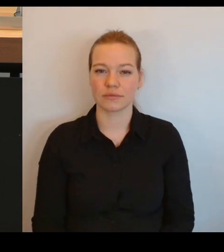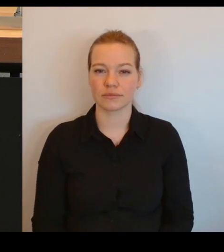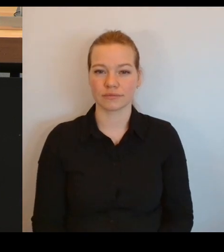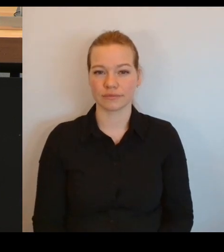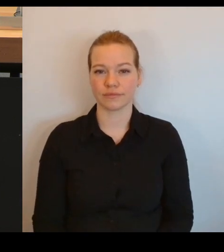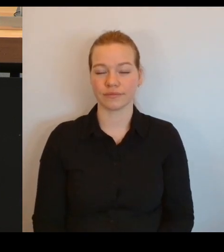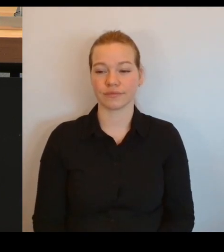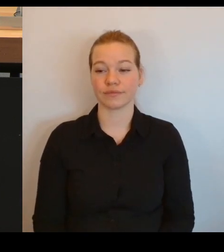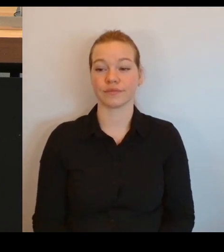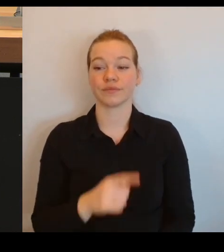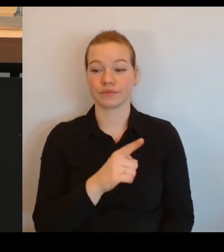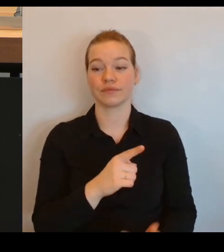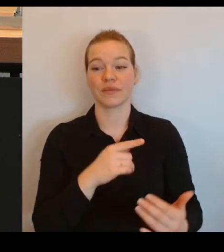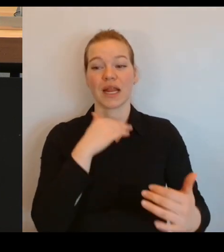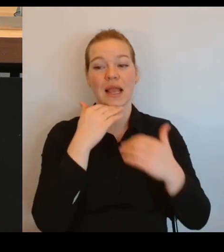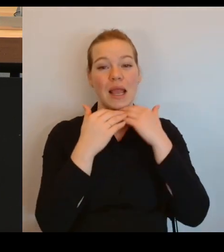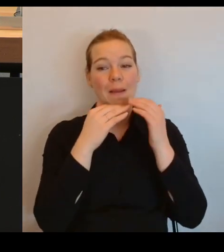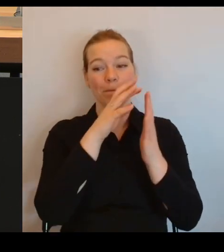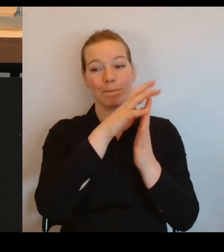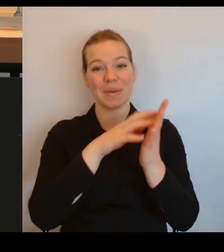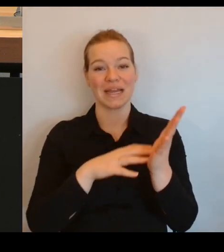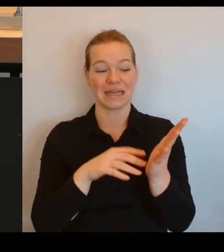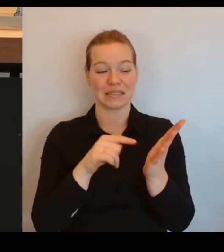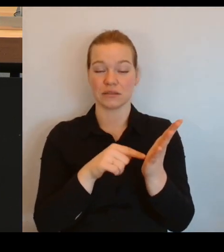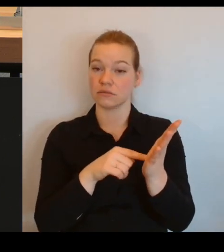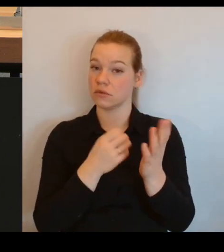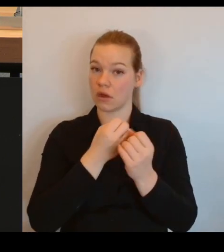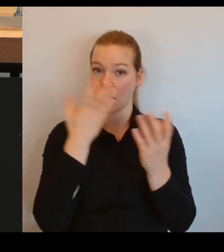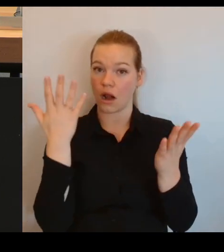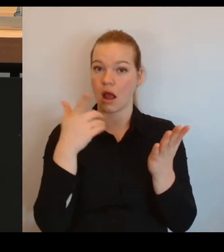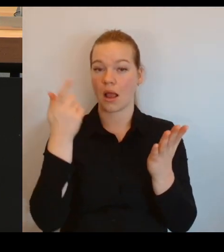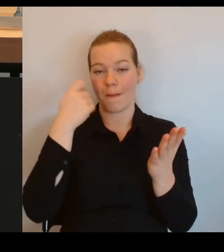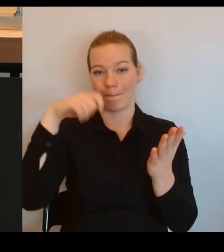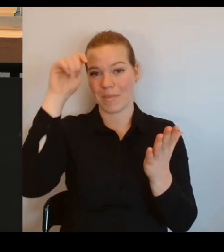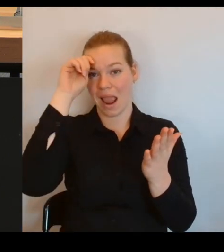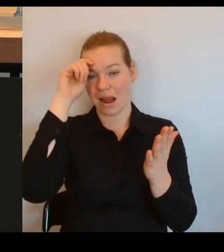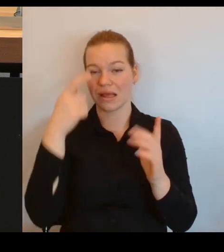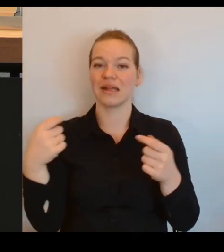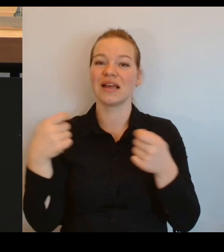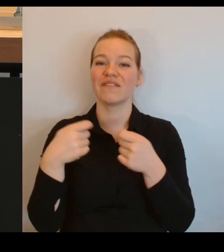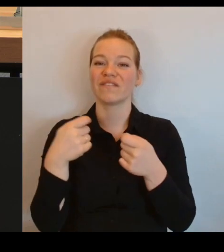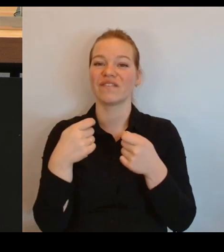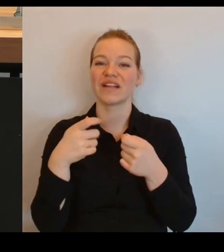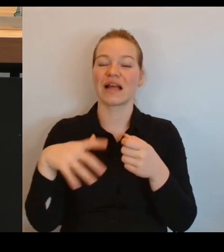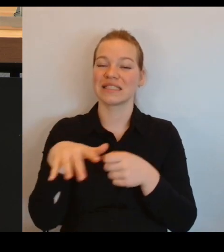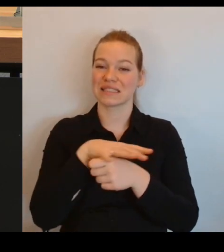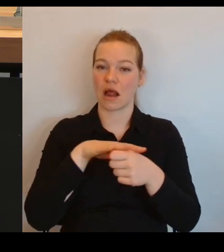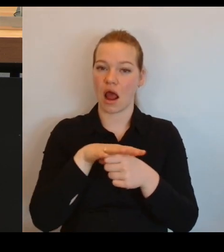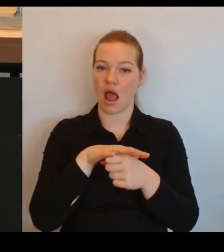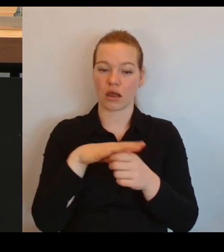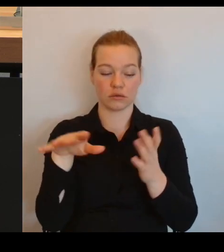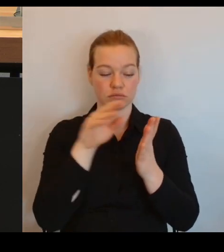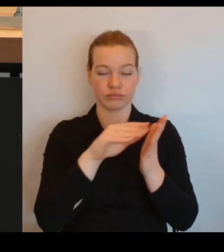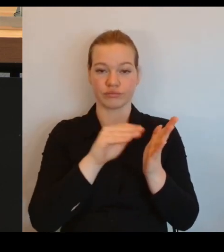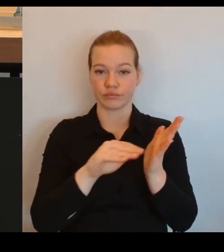Und die ist bekanntlich, wie wir das heute auch von Frau Kling direkt gehört haben, wenig rosig. Umso erhellender sind